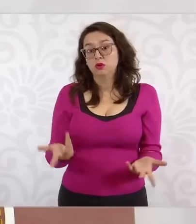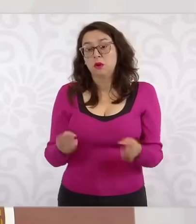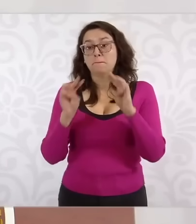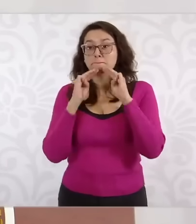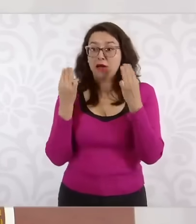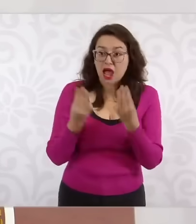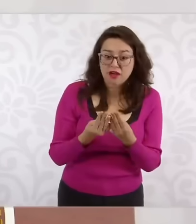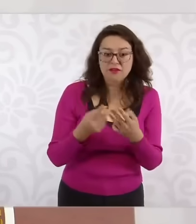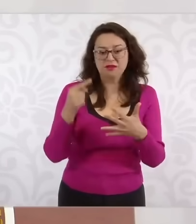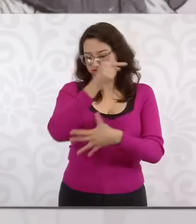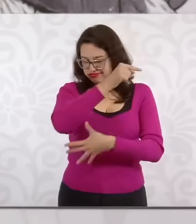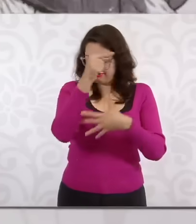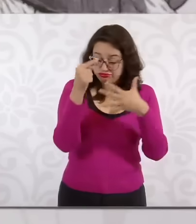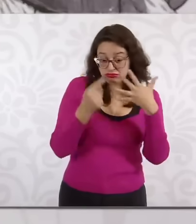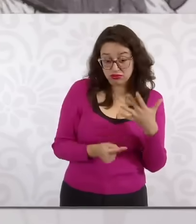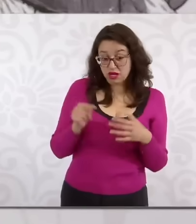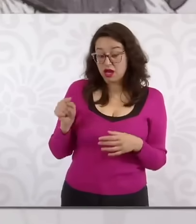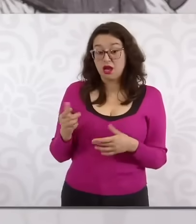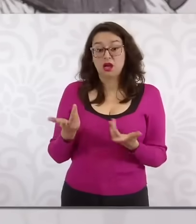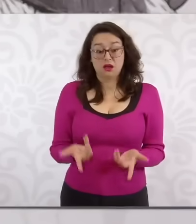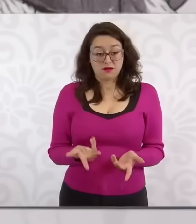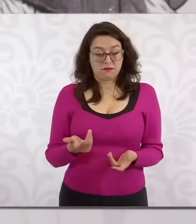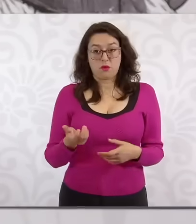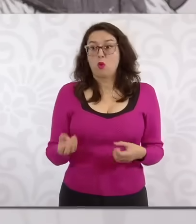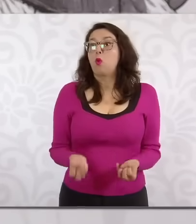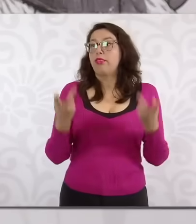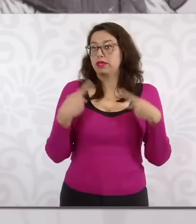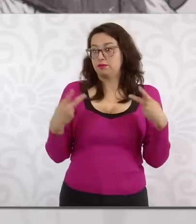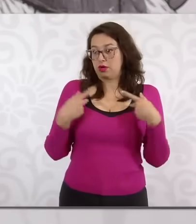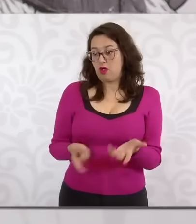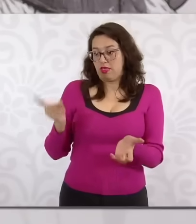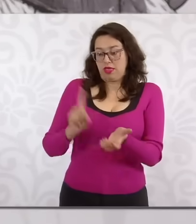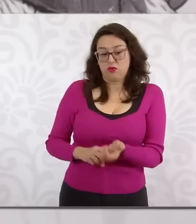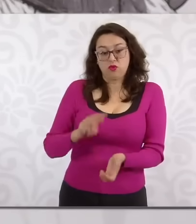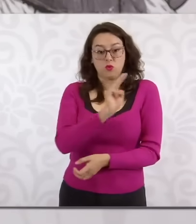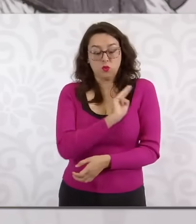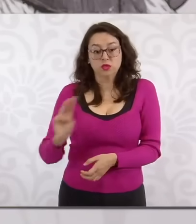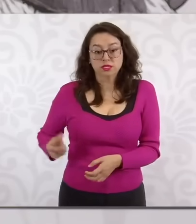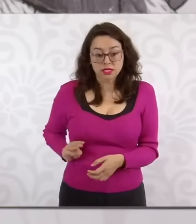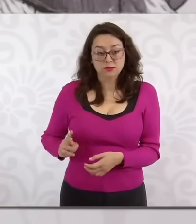Son una serie de indicadores, población, cantidad de población en los municipios.